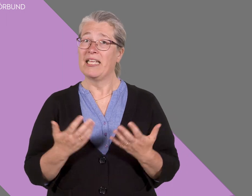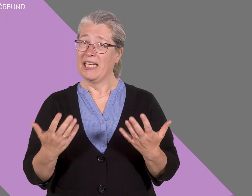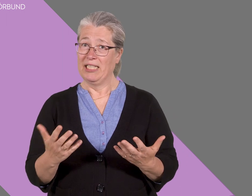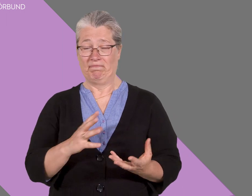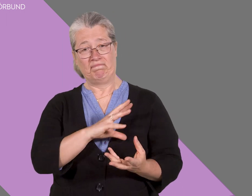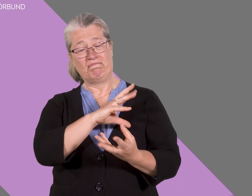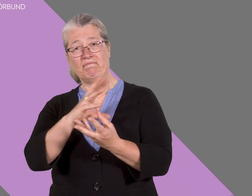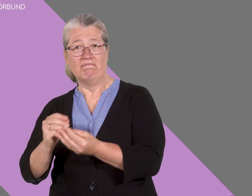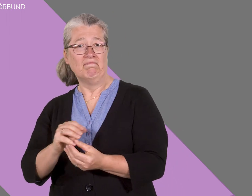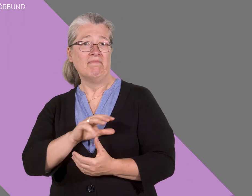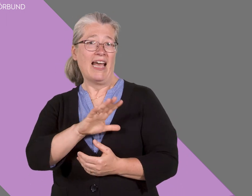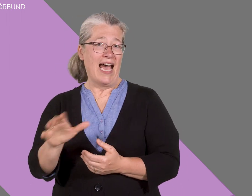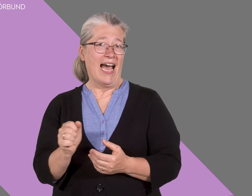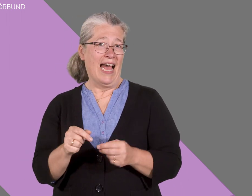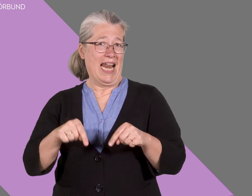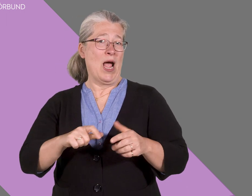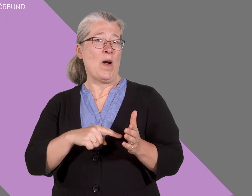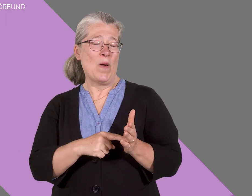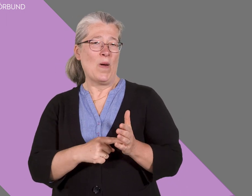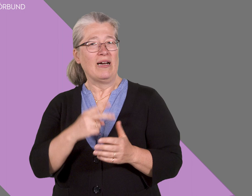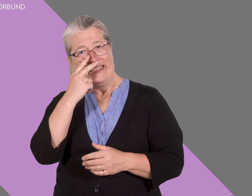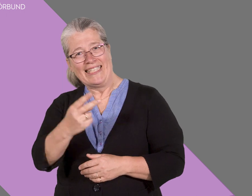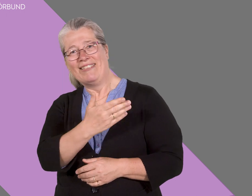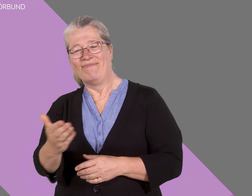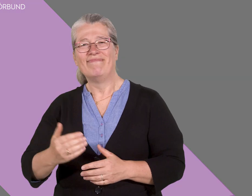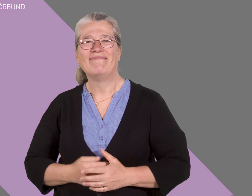Det var allt för den här gången. Vi ses!